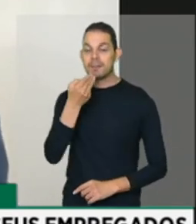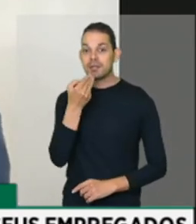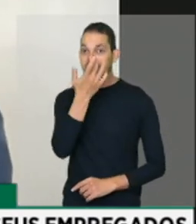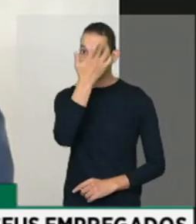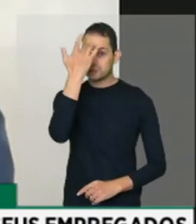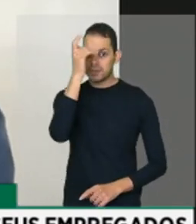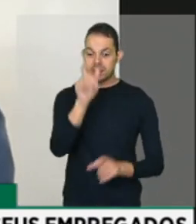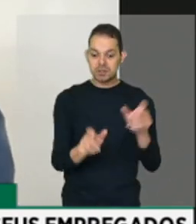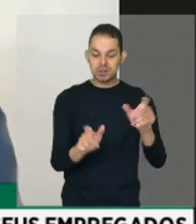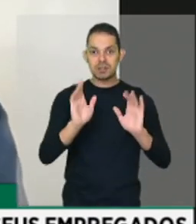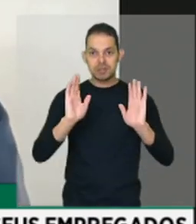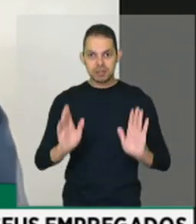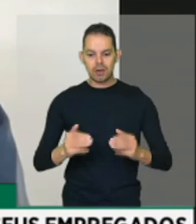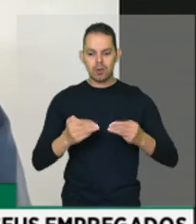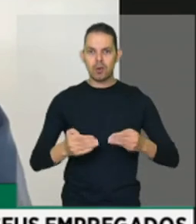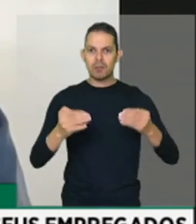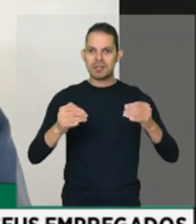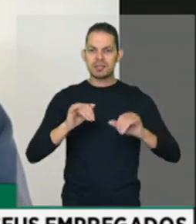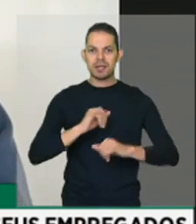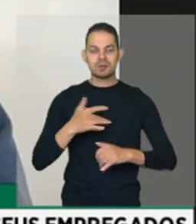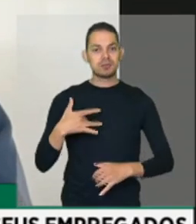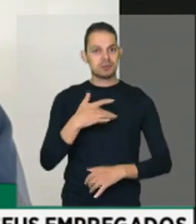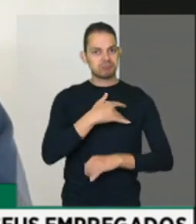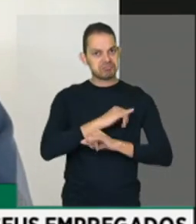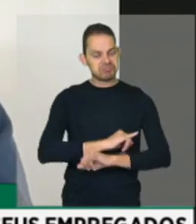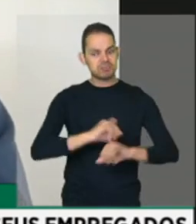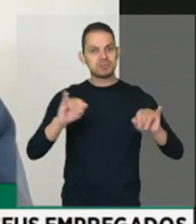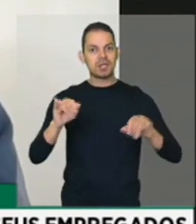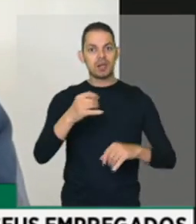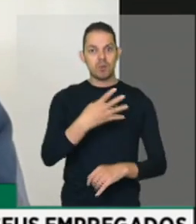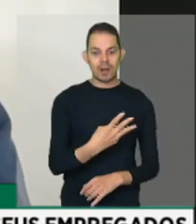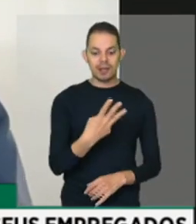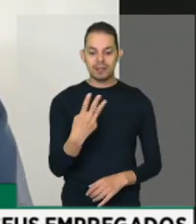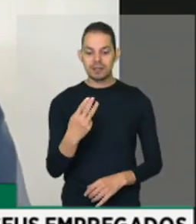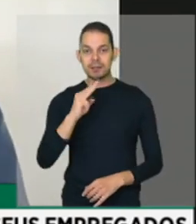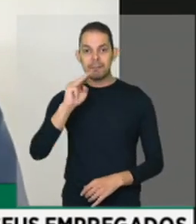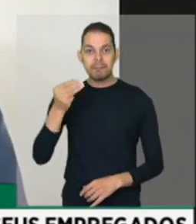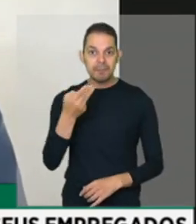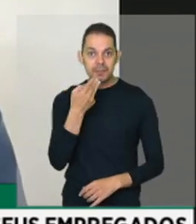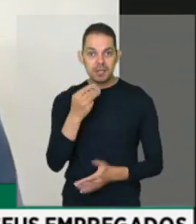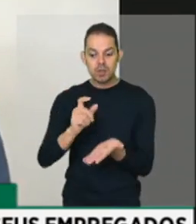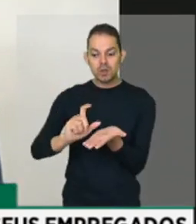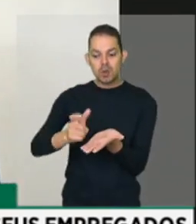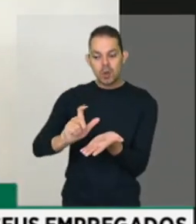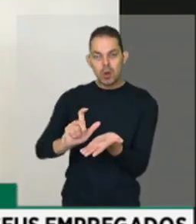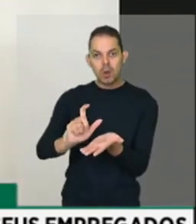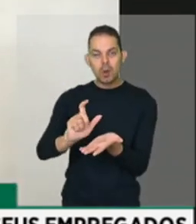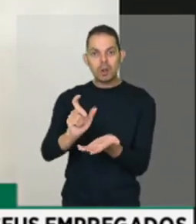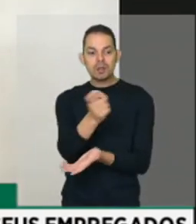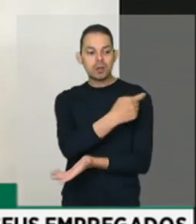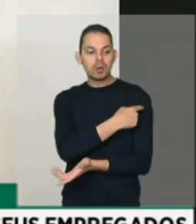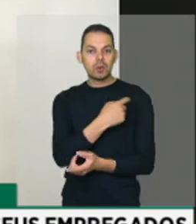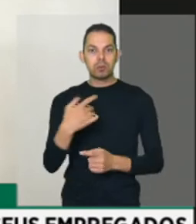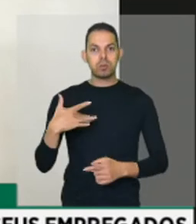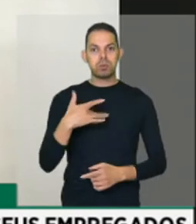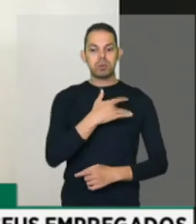29 MILHÕES DE BRASILEIROS. [CAMPAINHA] NÚMERO DO MINISTÉRIO DA SAÚDE: 43 MILHÕES DE DOSES, FORAM IMUNIZADOS 29 MILHÕES ATÉ